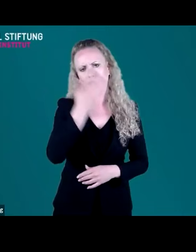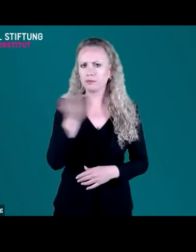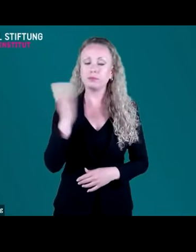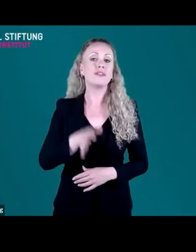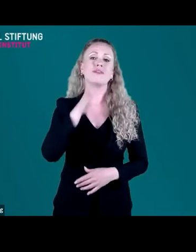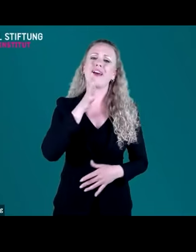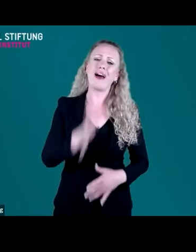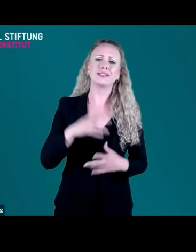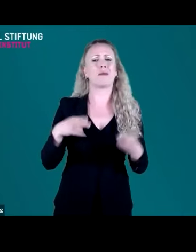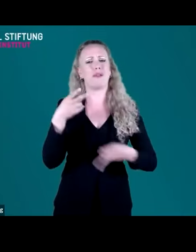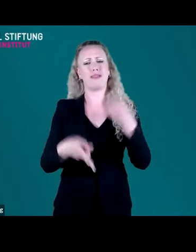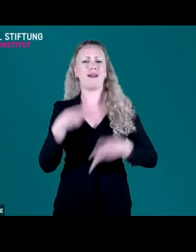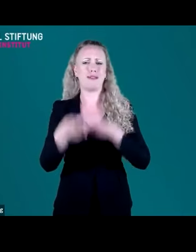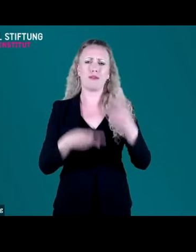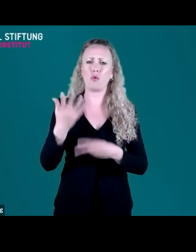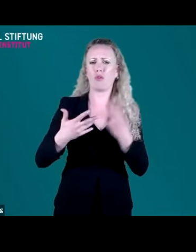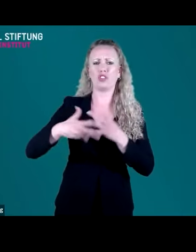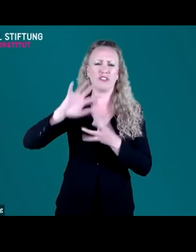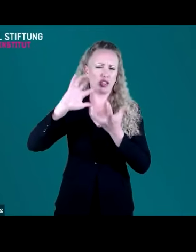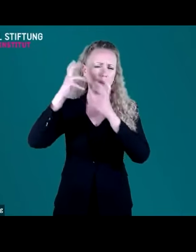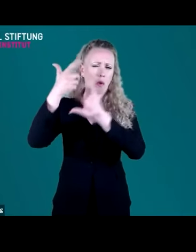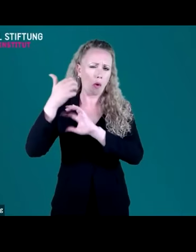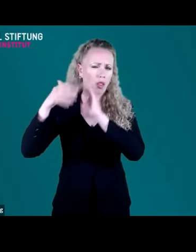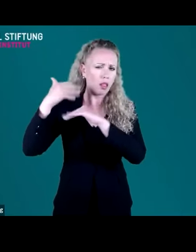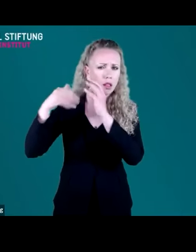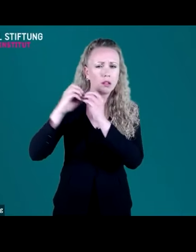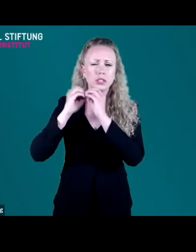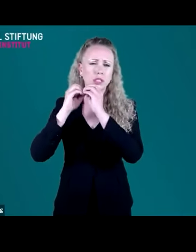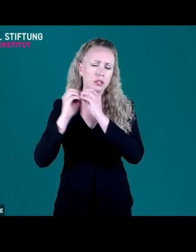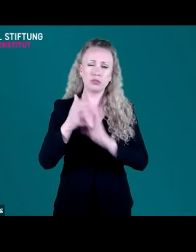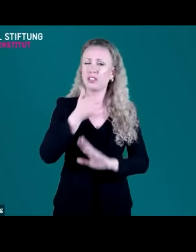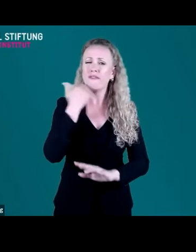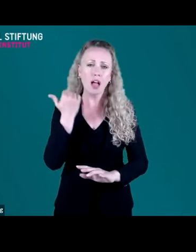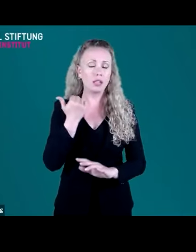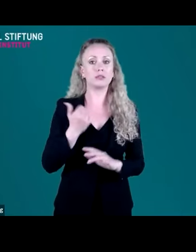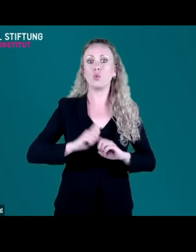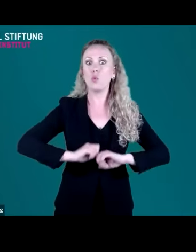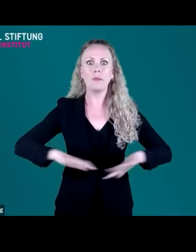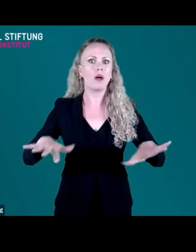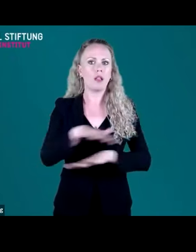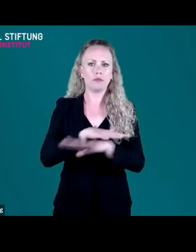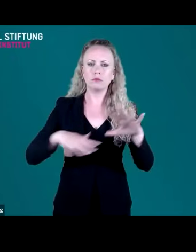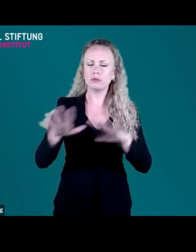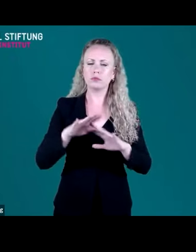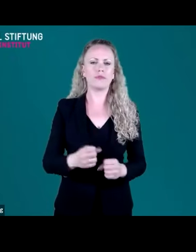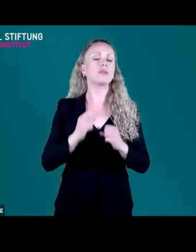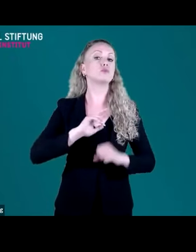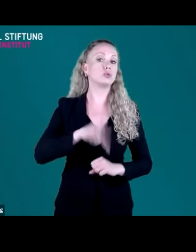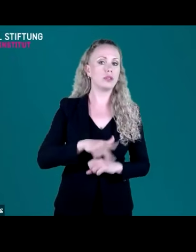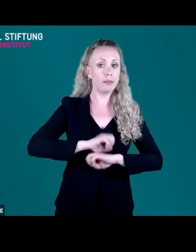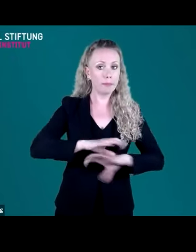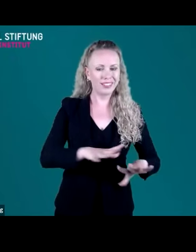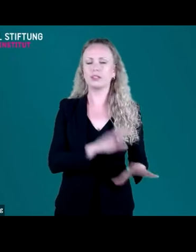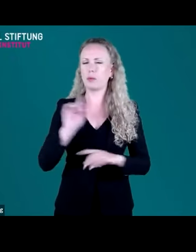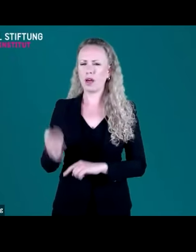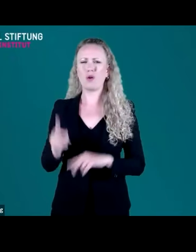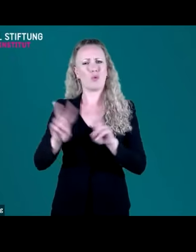Verschwörungserzählungen und Gewalt greifen vor allen Dingen in den sozialen Medien, aber auch vermehrt im analogen Leben um sich.